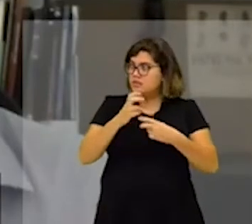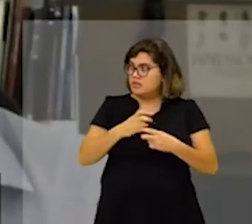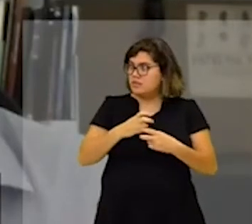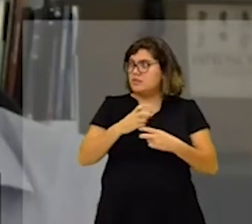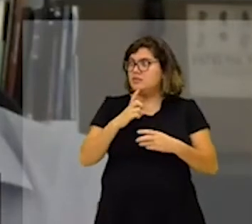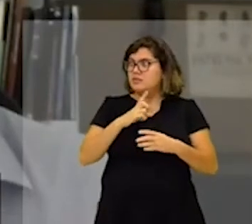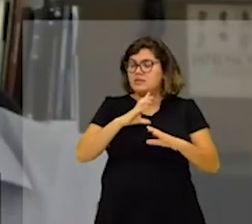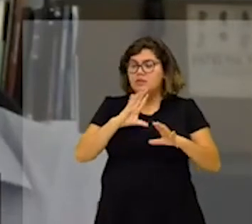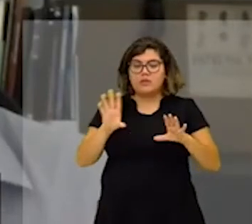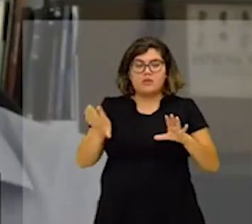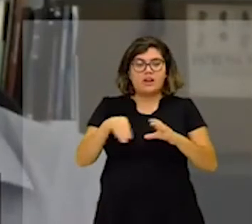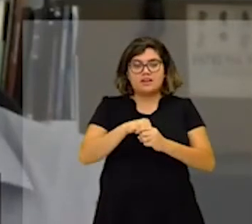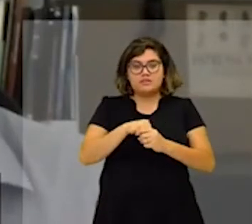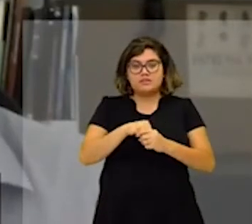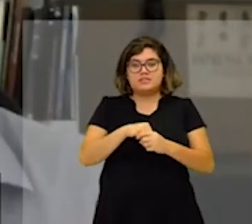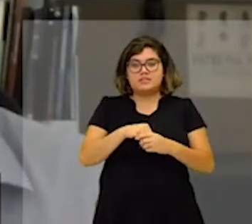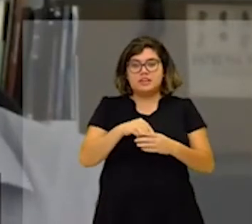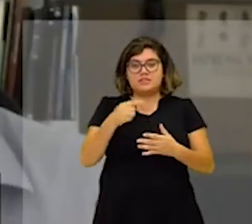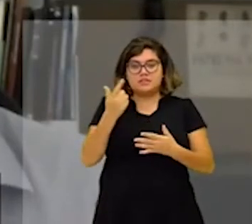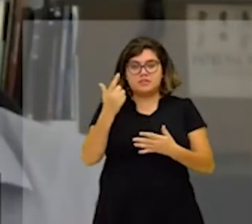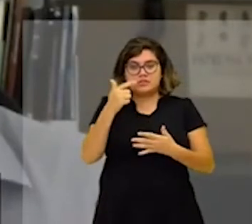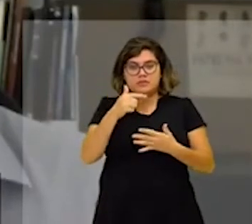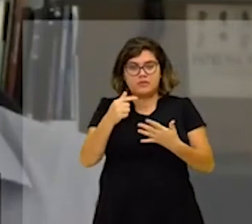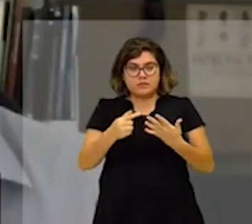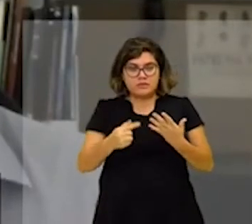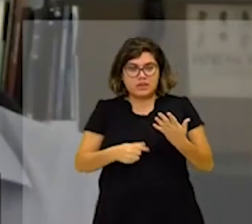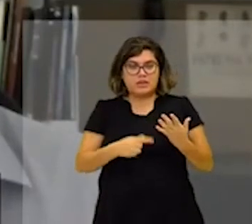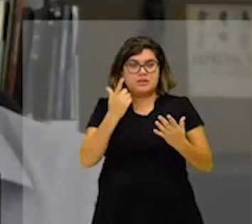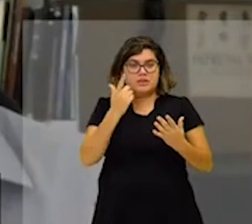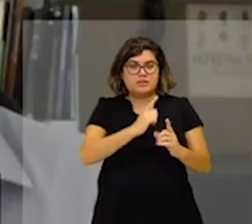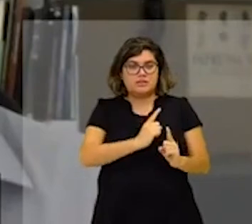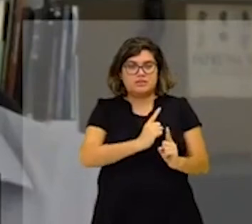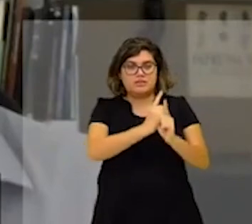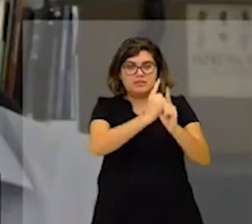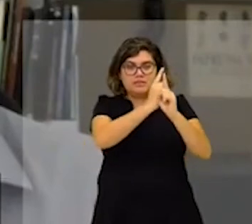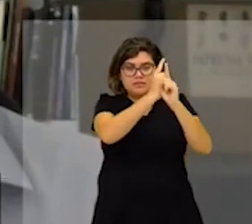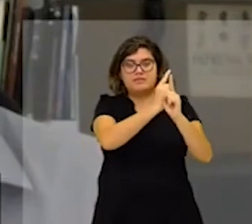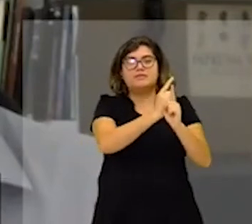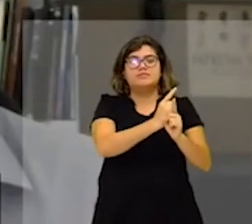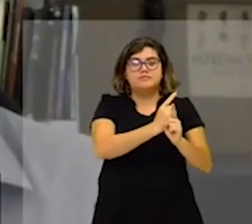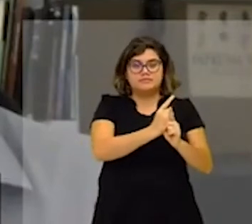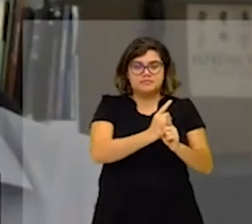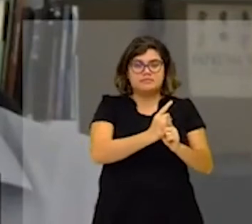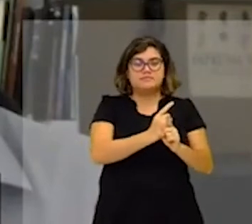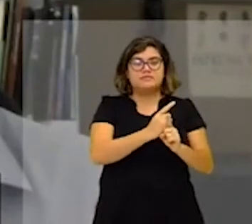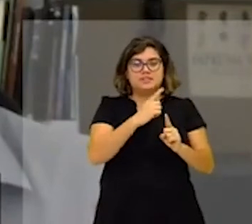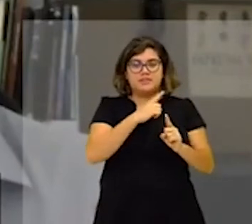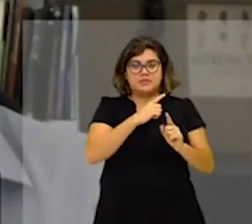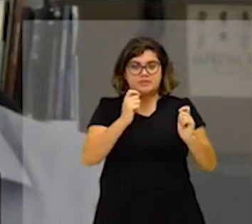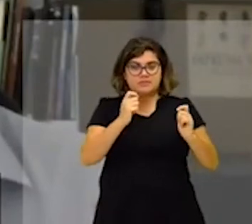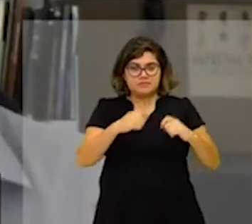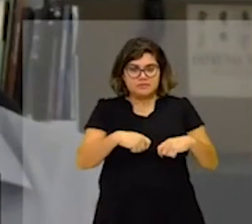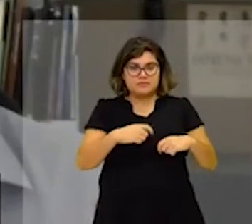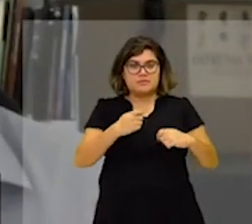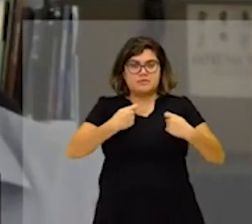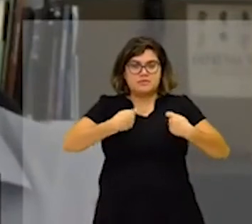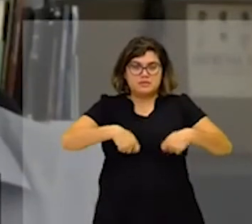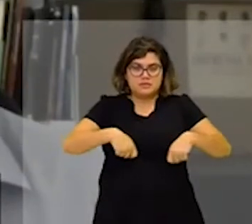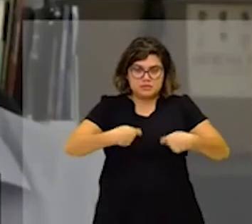afirmativas para a necessidade de reconhecer eu abrir aberração francês igualdade sociais